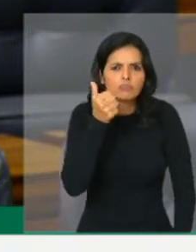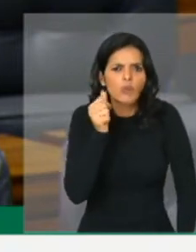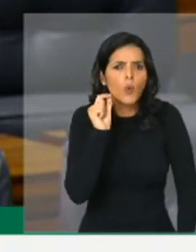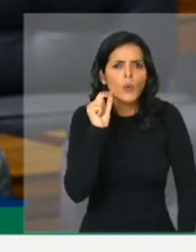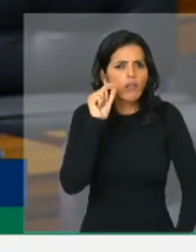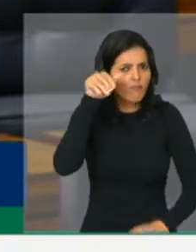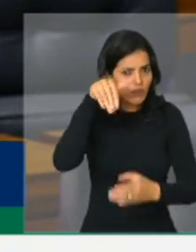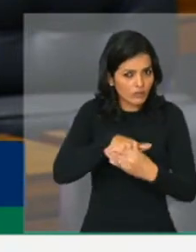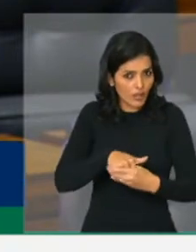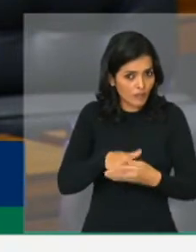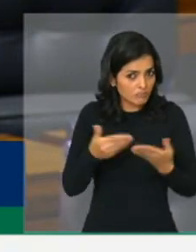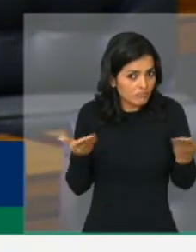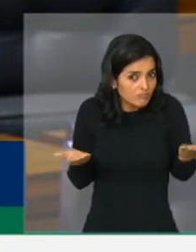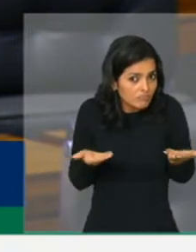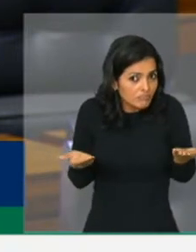DISCUSSÃO QUE VAI MUITO A QUE